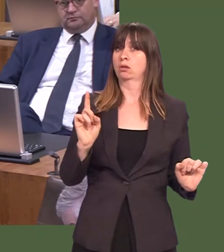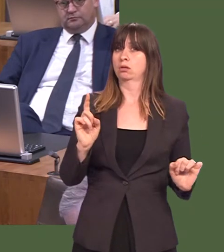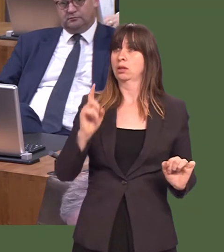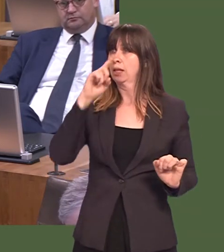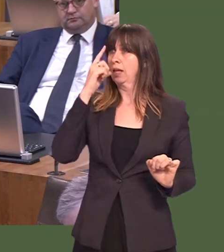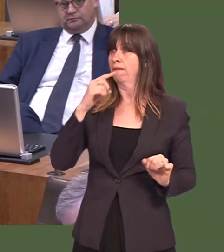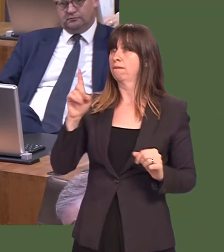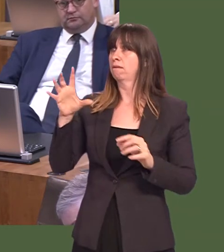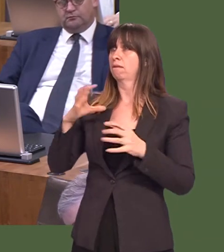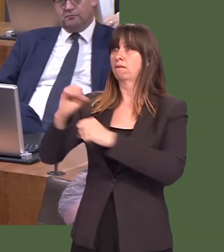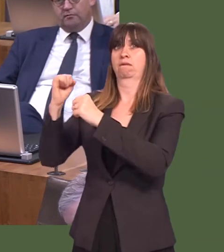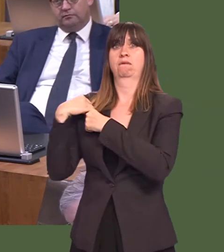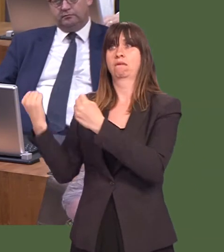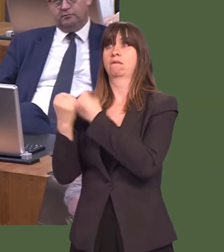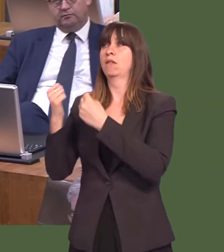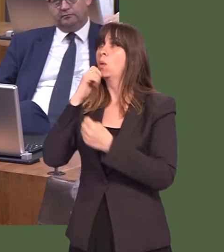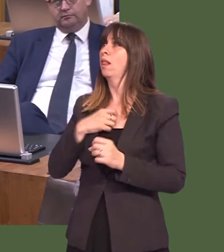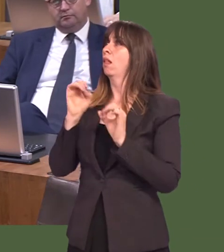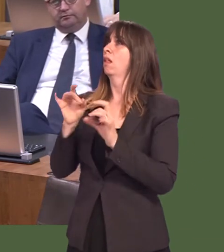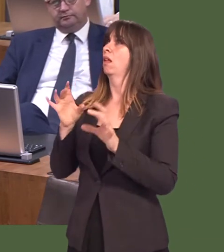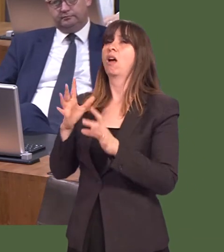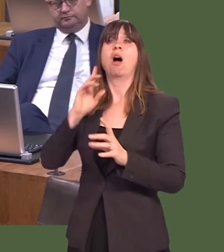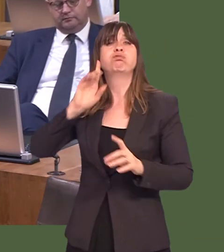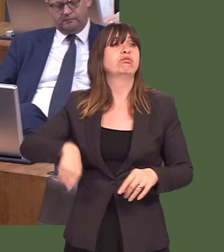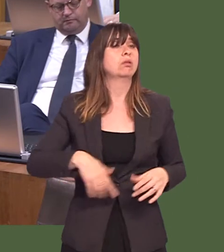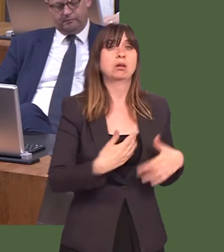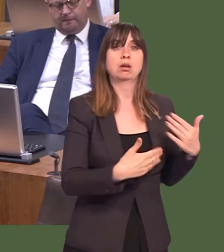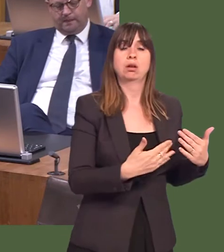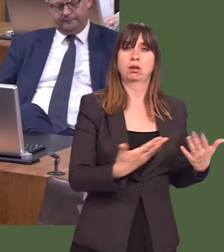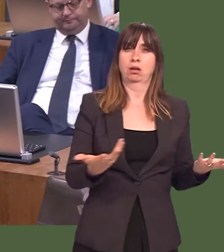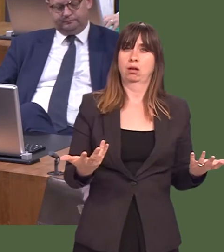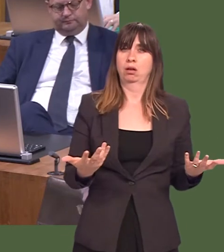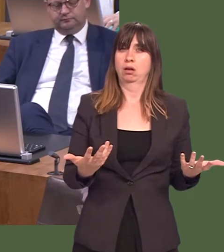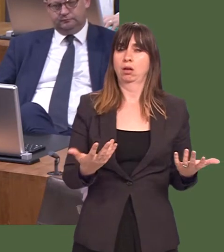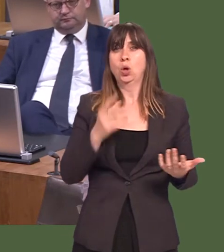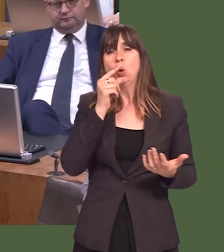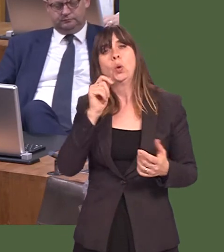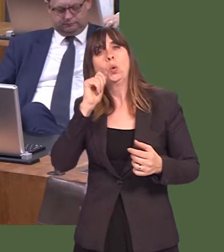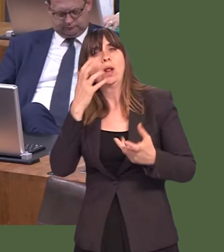Ac yn ail, wrth gwrs, os oes rheolau, pwy syín mynd i blismonaír rheolau hynny heb fod yna lys yn gwneud hynny?